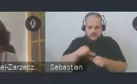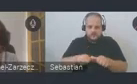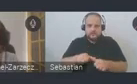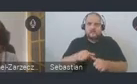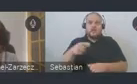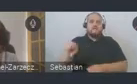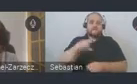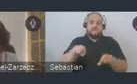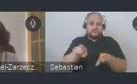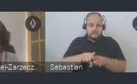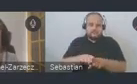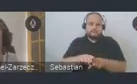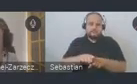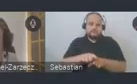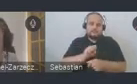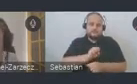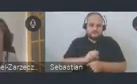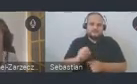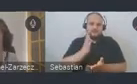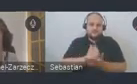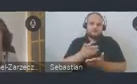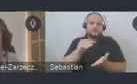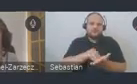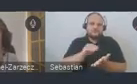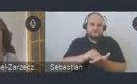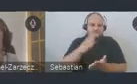więc wy też jesteście poniekąd już ekspertami w tym temacie